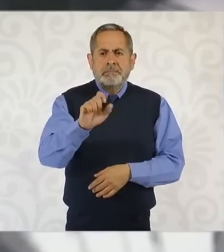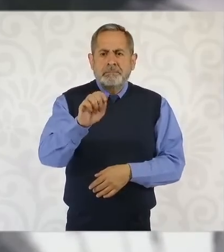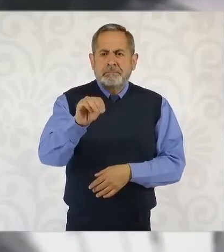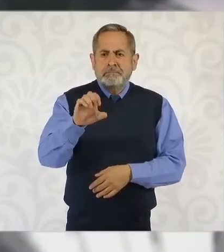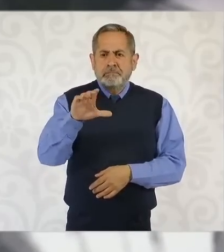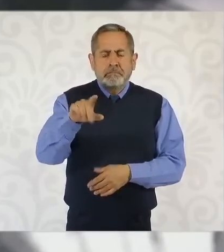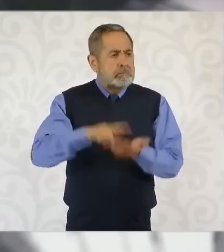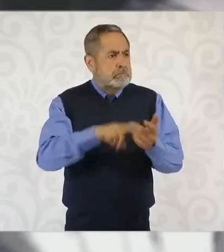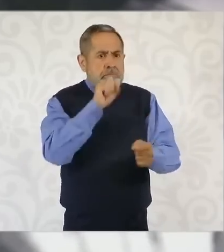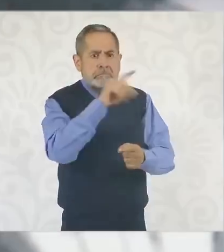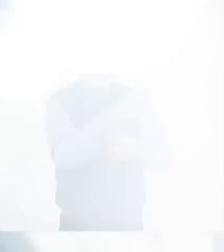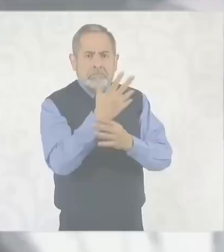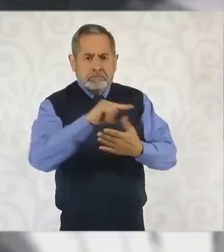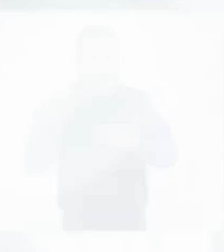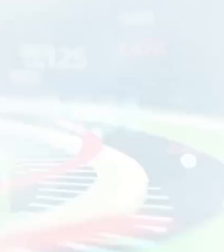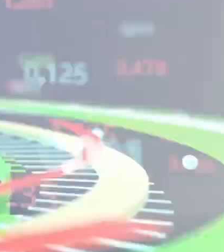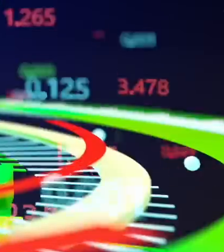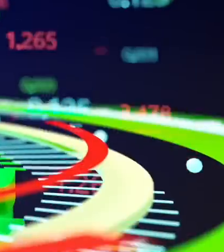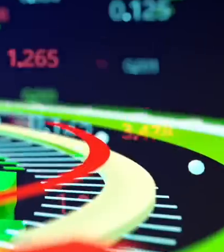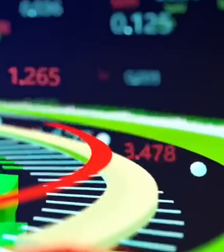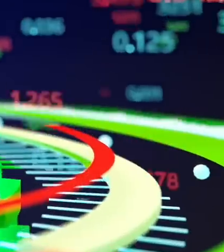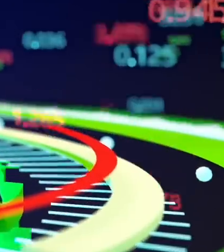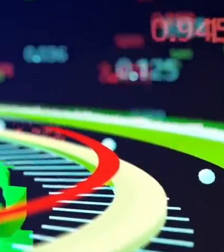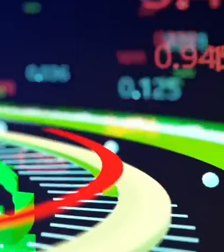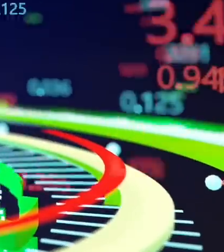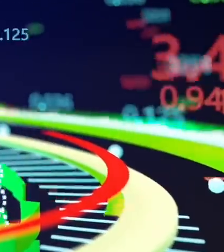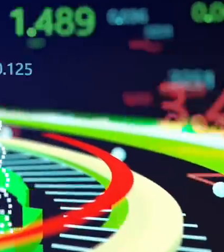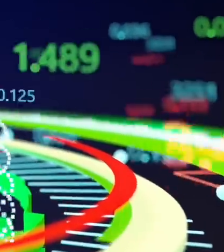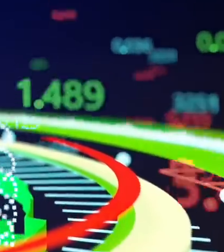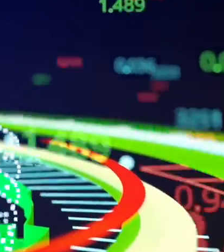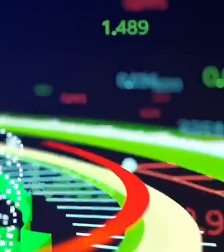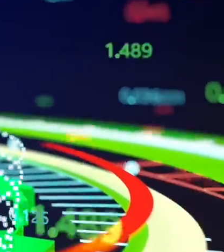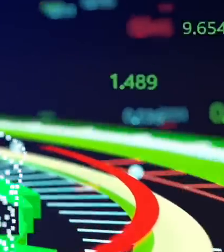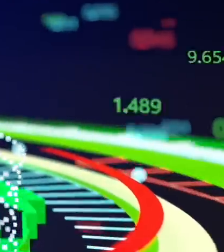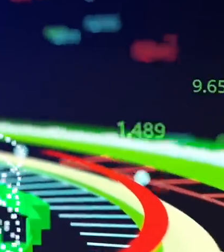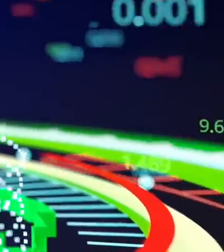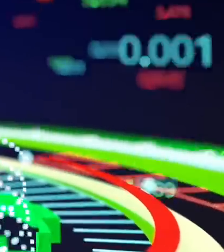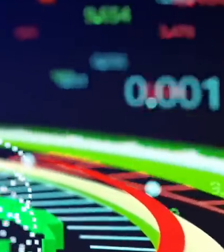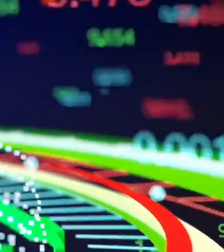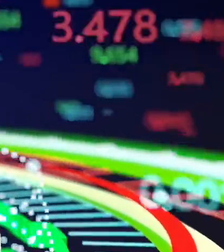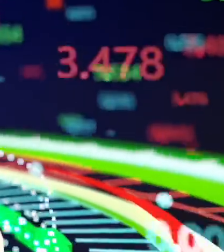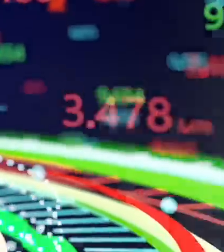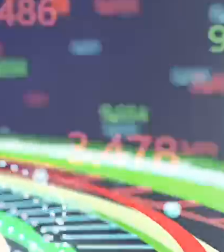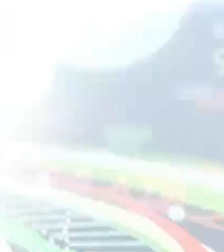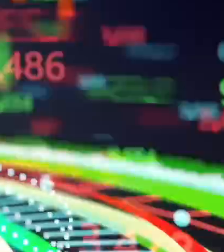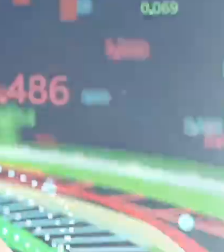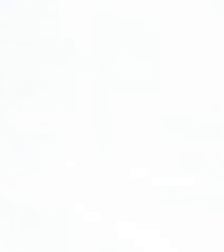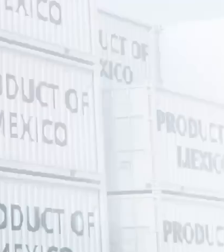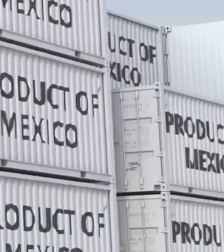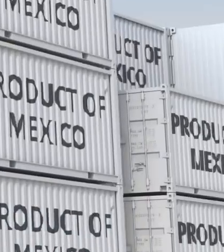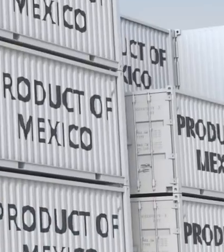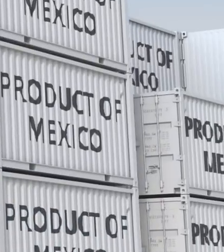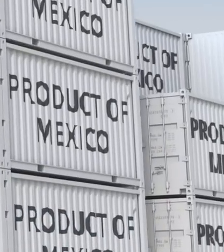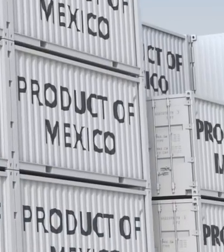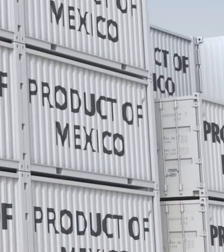Washington en el texto subraya que los aranceles van contra los acuerdos comerciales vigentes y